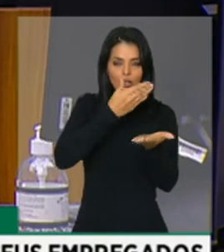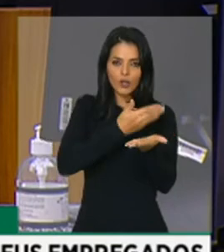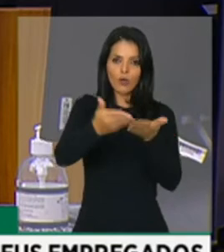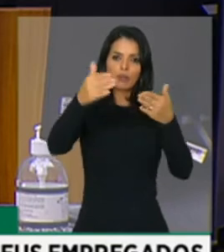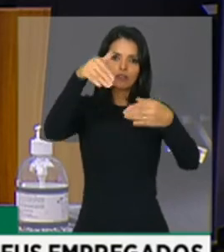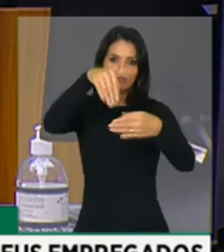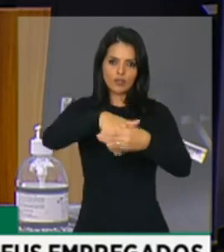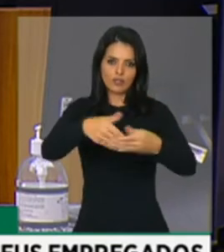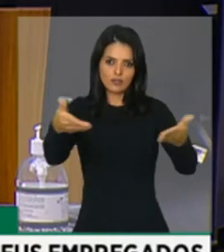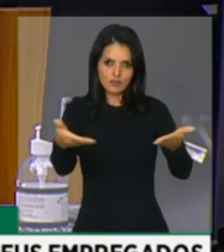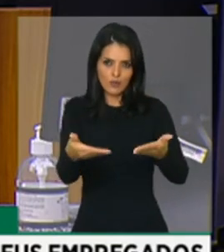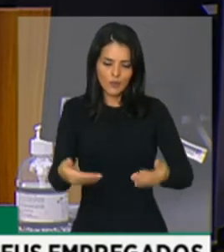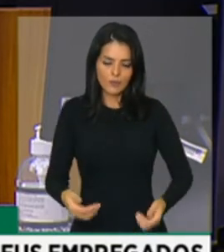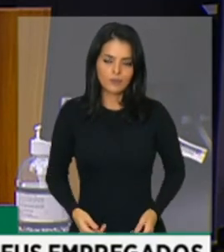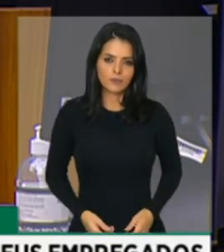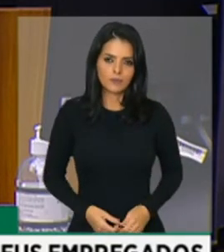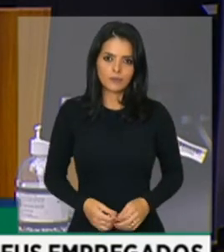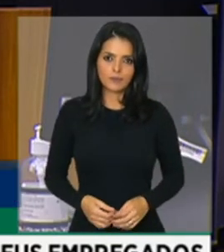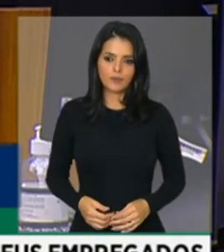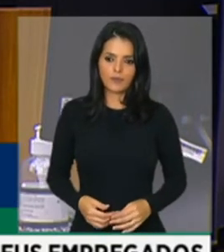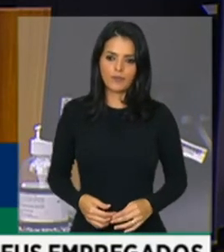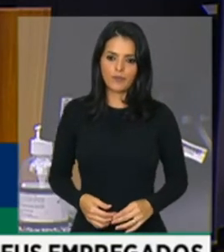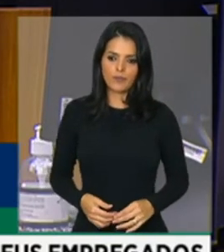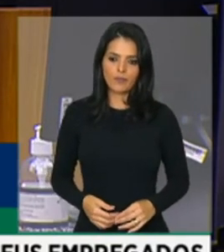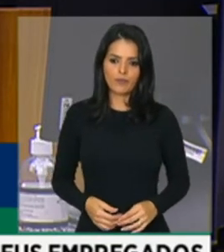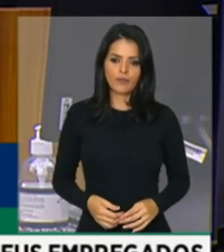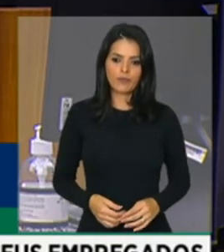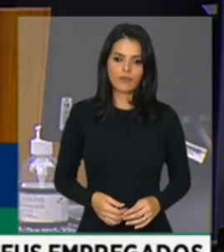PARLAMENTAR. ESTÁ INICIADA A VOTAÇÃO. COM A PALAVRA O DEPUTADO MACRIS, PELA